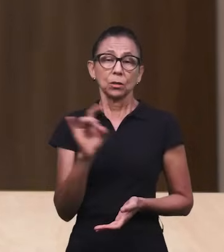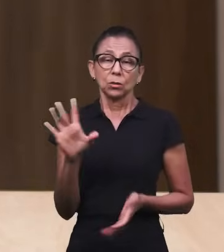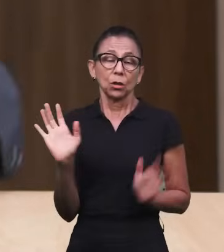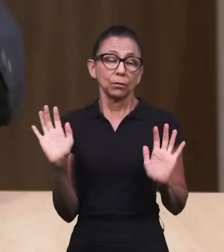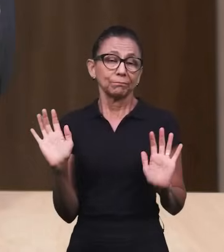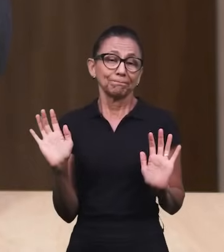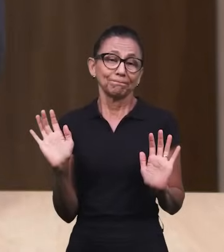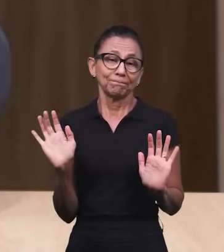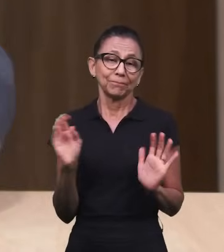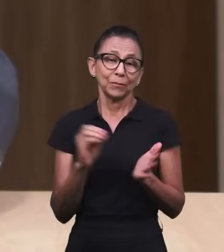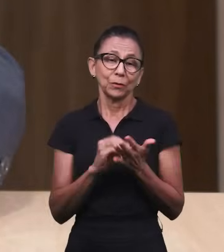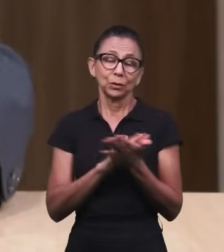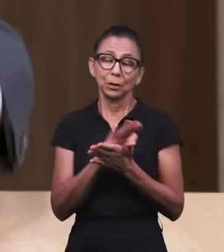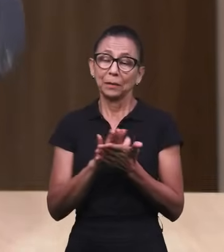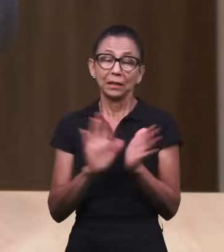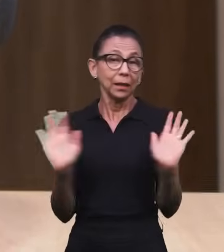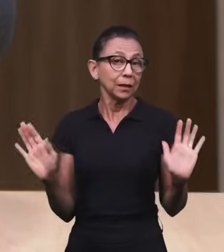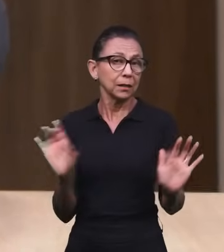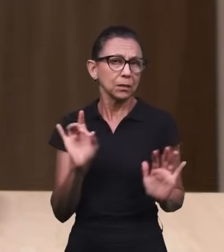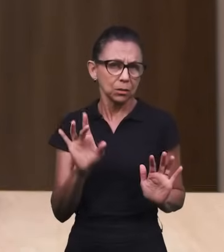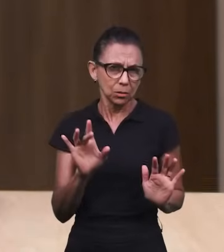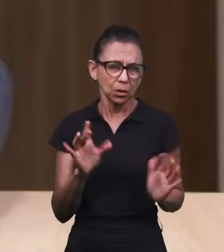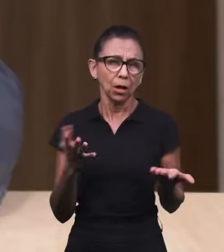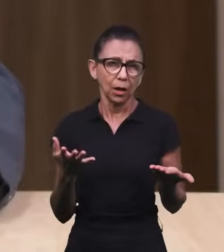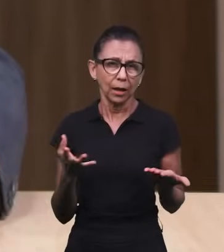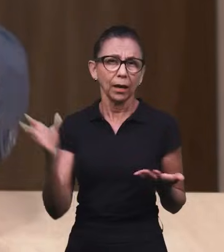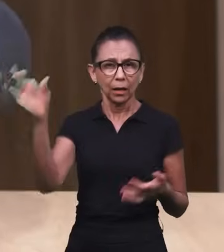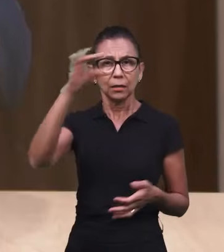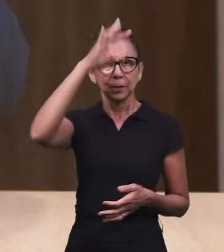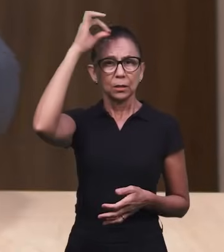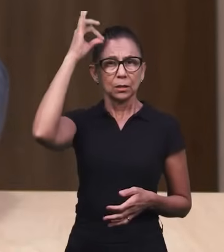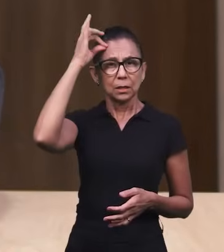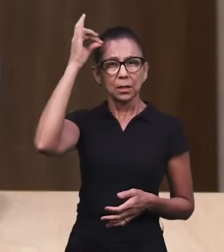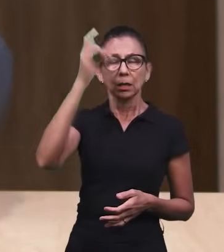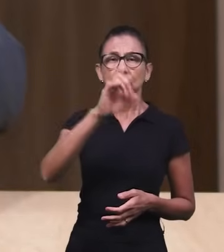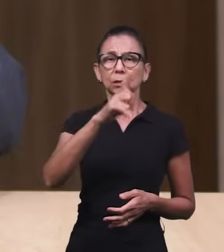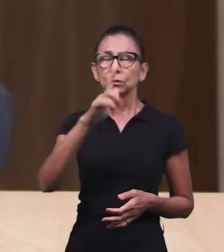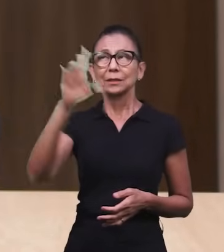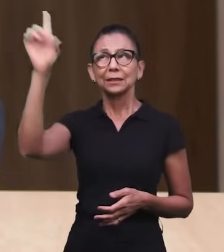nada faltou a presença do espírito santo faltou Deus na festa faltou Deus ali naquele lugar